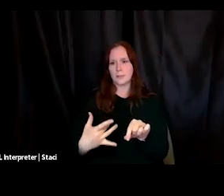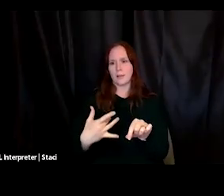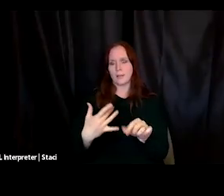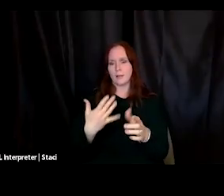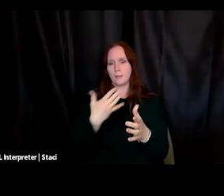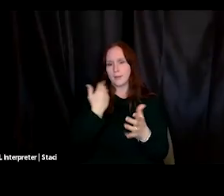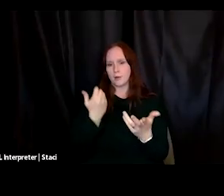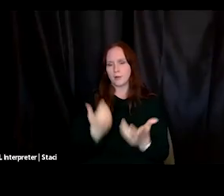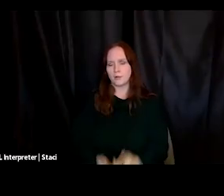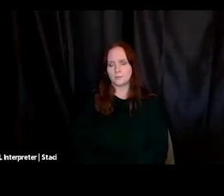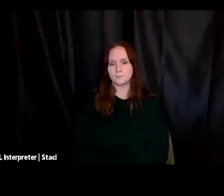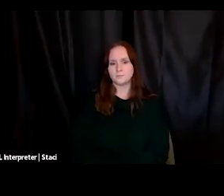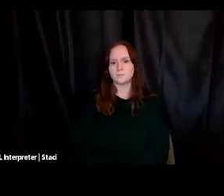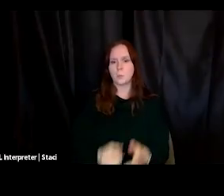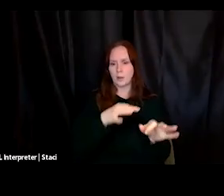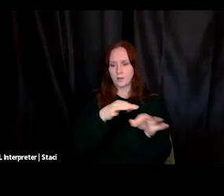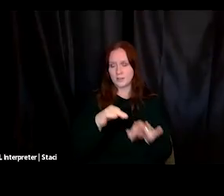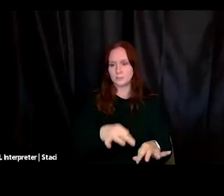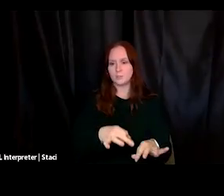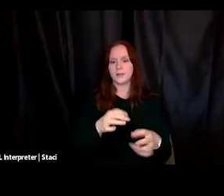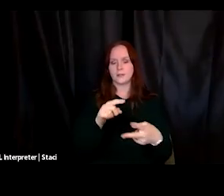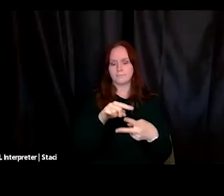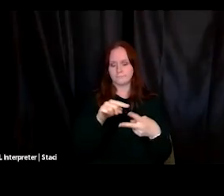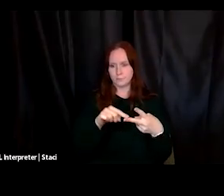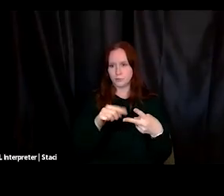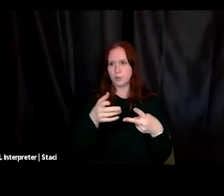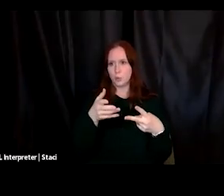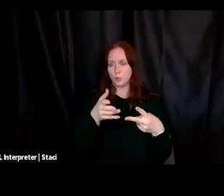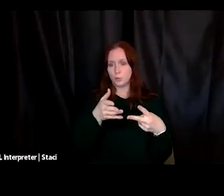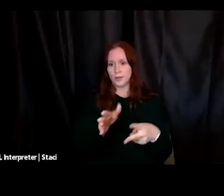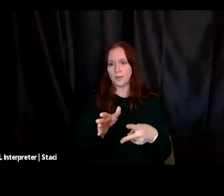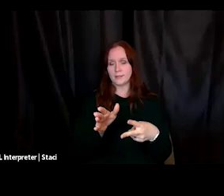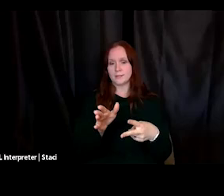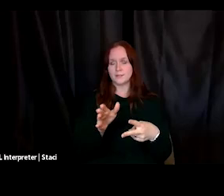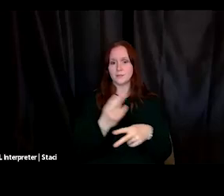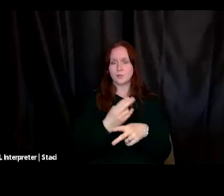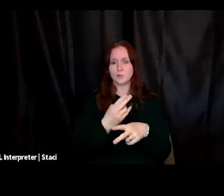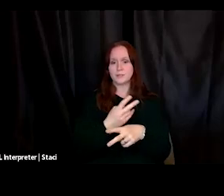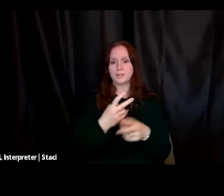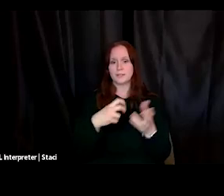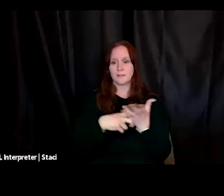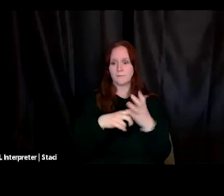les animo a que lo hagan. Y realmente, hay muchas cosas que se pueden hacer